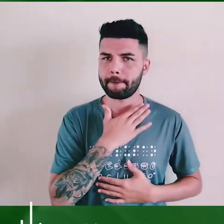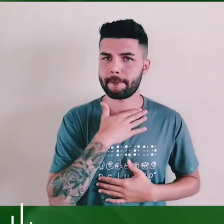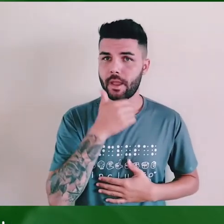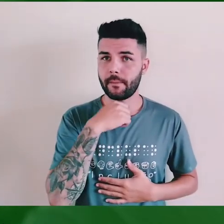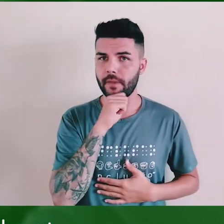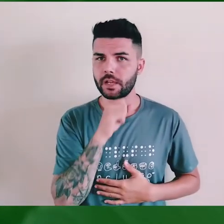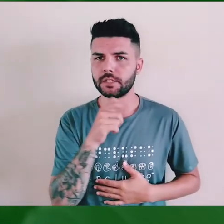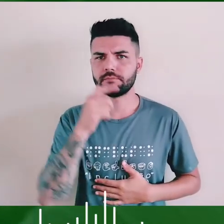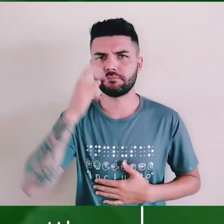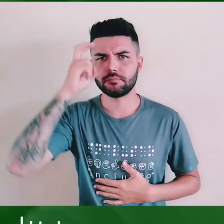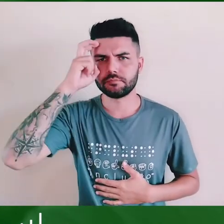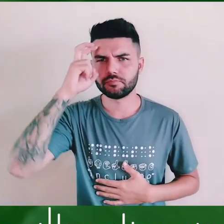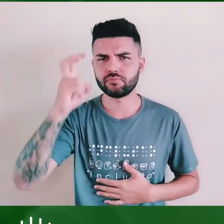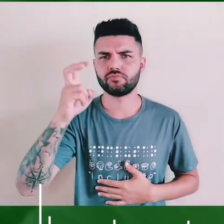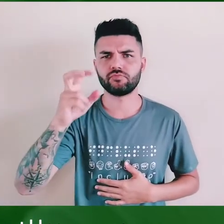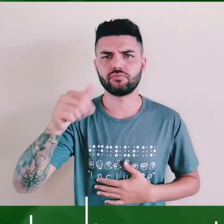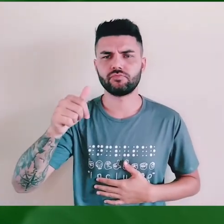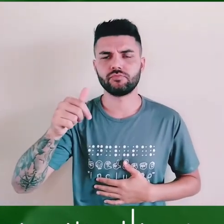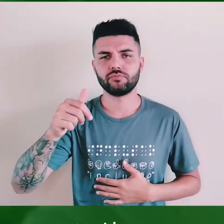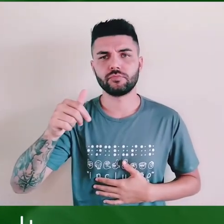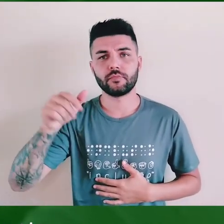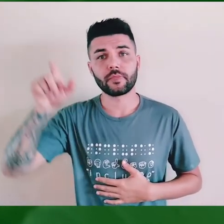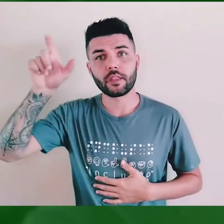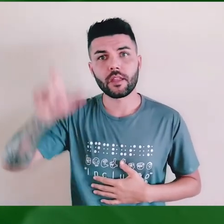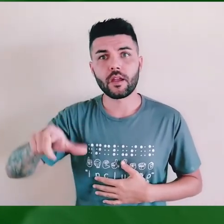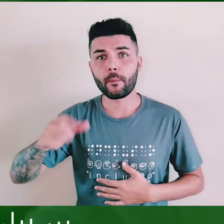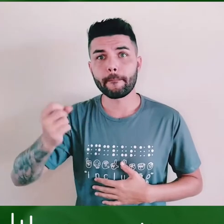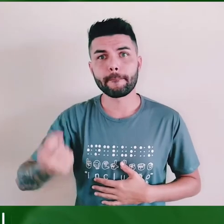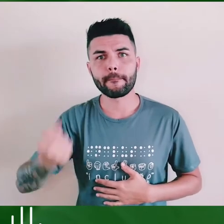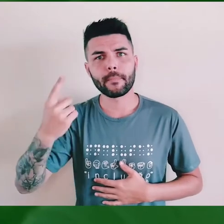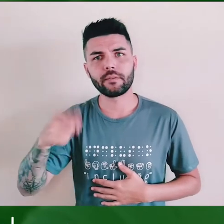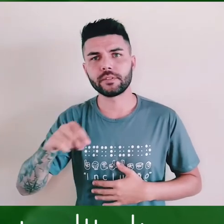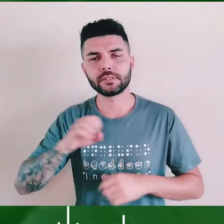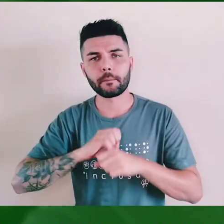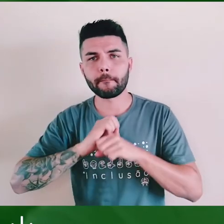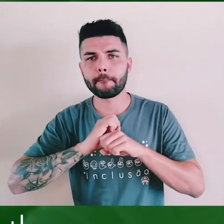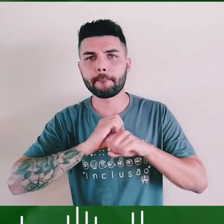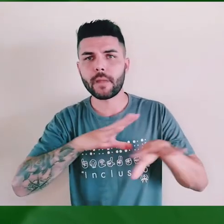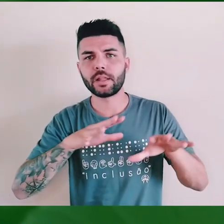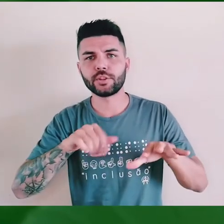mais inteligentes que eu conheço e me perguntou se a Torrei Eiffel está com as cores do Brasil.